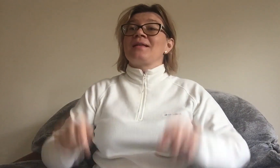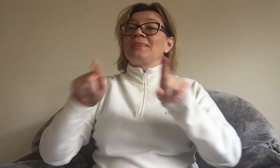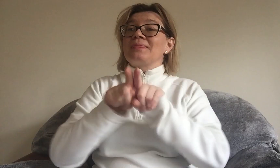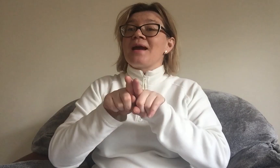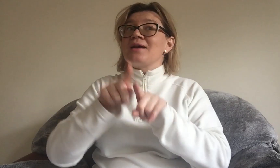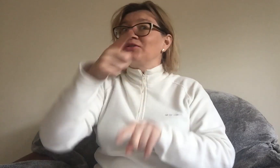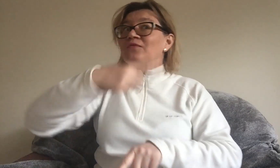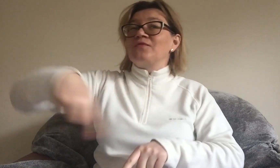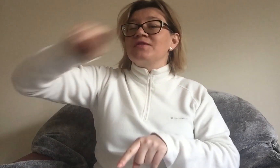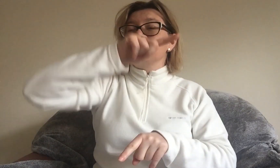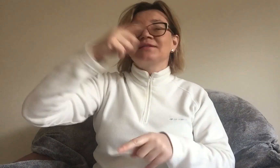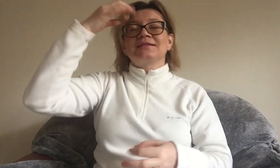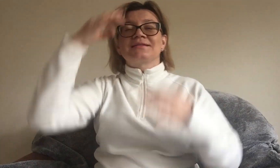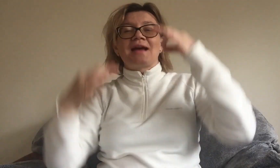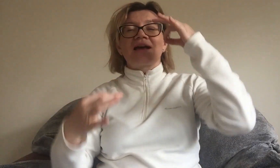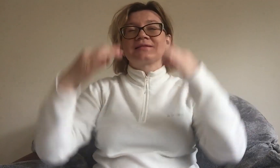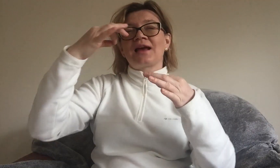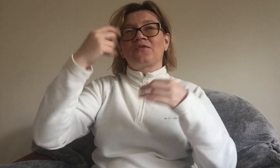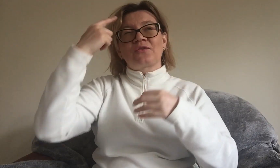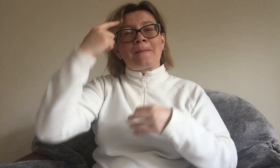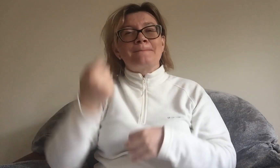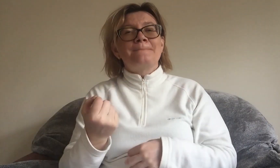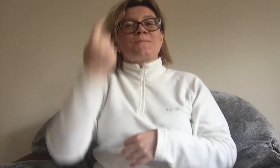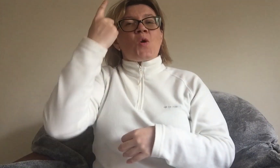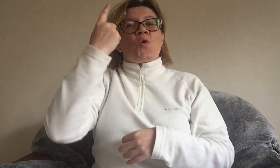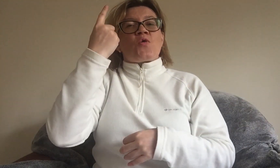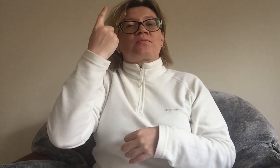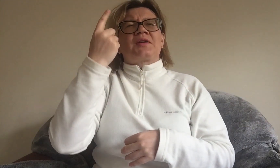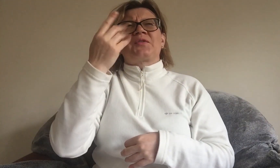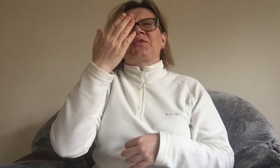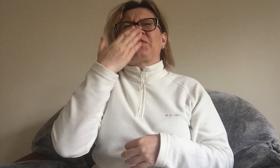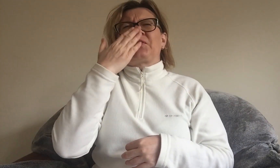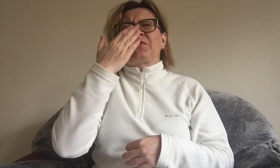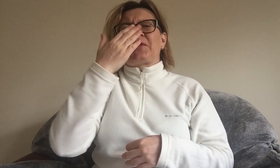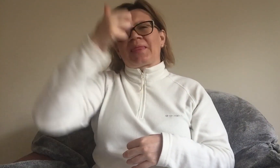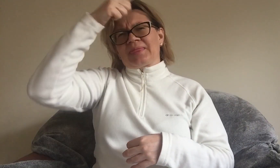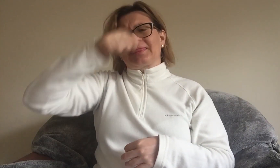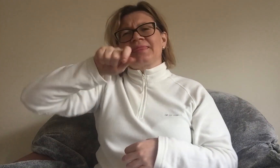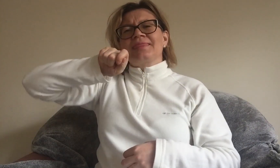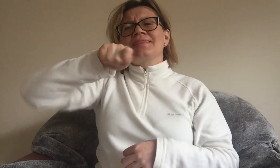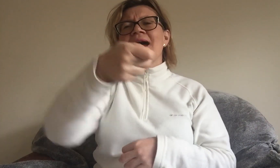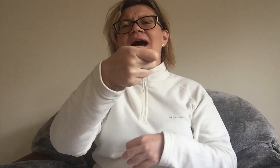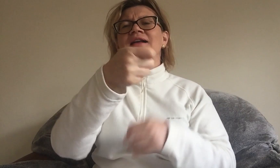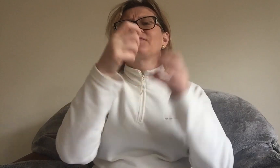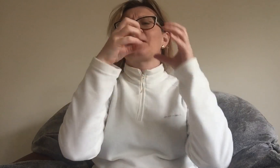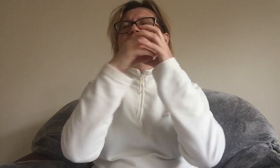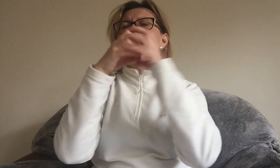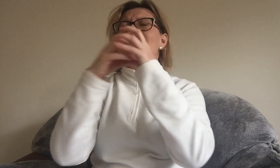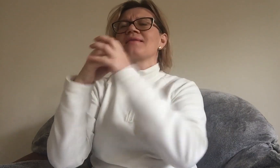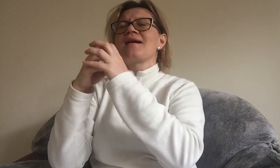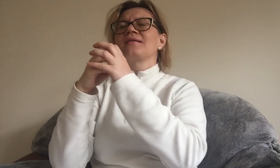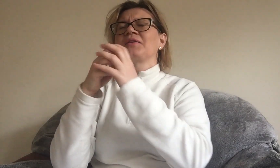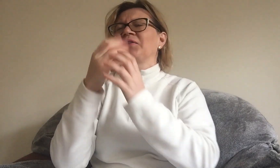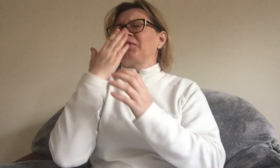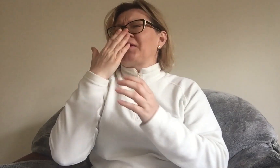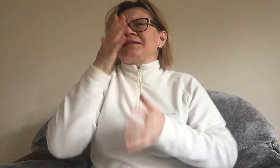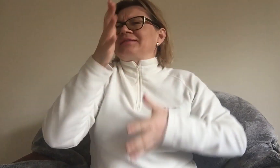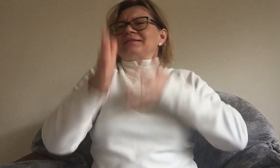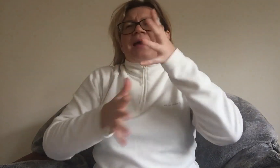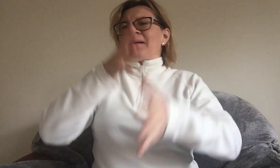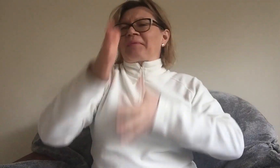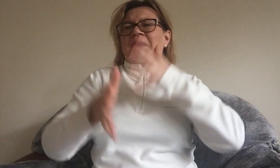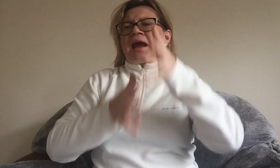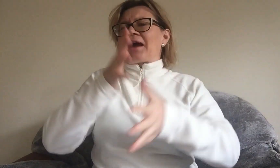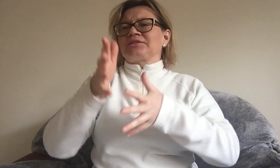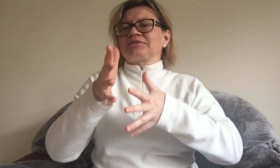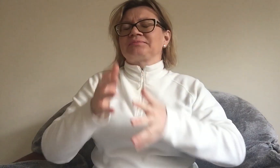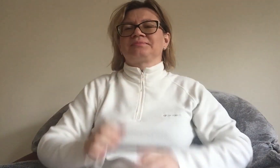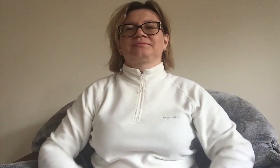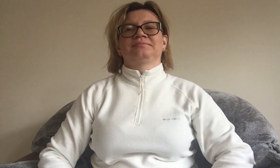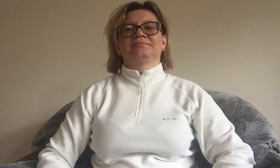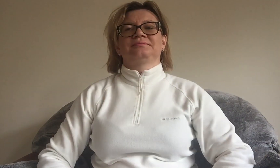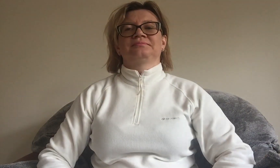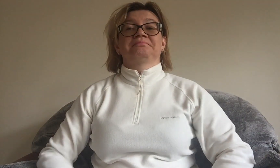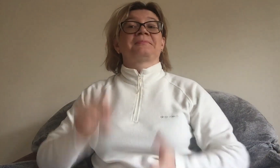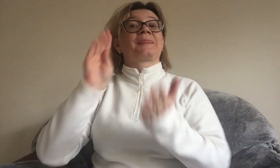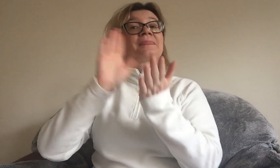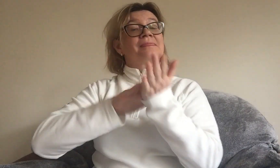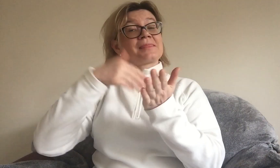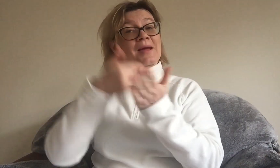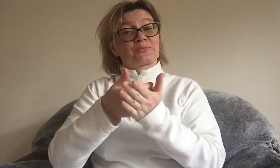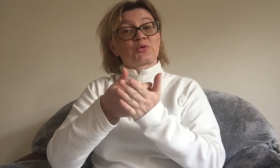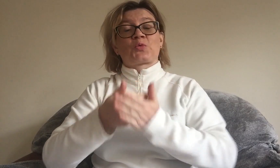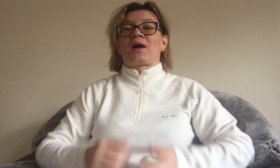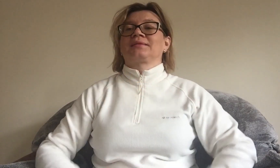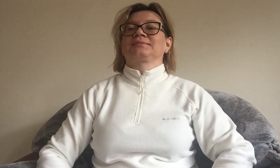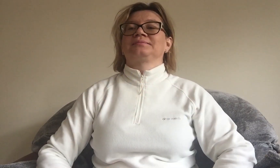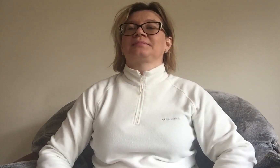może macie pomysł jak zamigać te planety np.